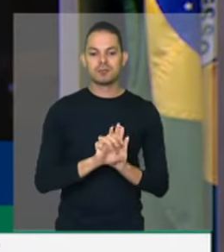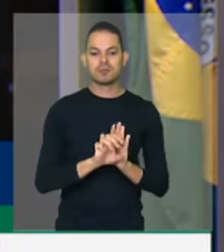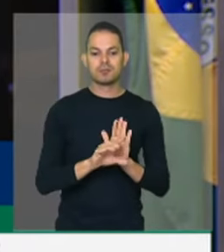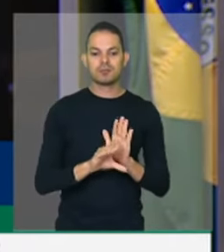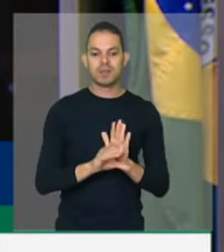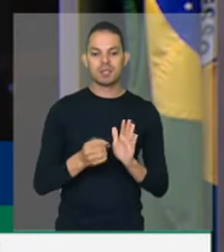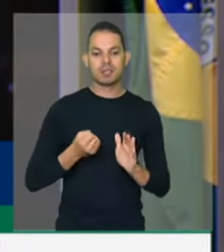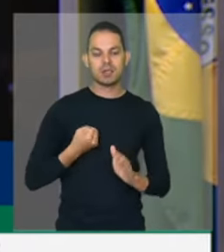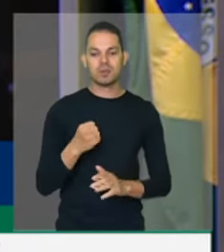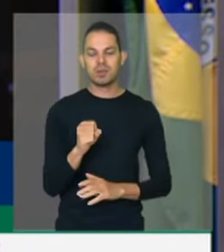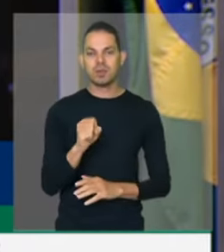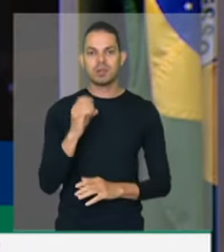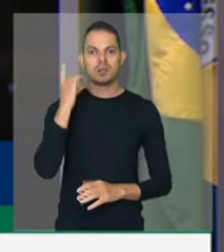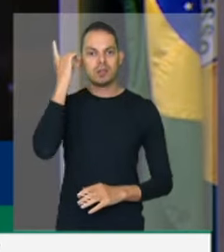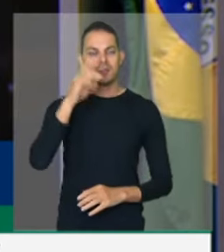PERNAMBUCO PROPÕE QUE O PROGRAMA PRÓLEITOS ABRANJA